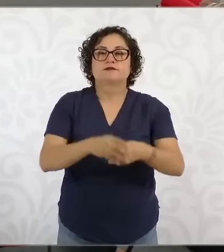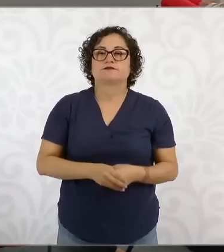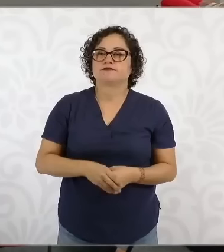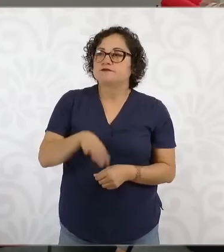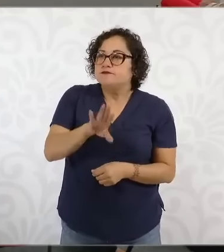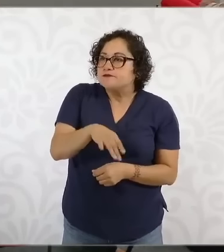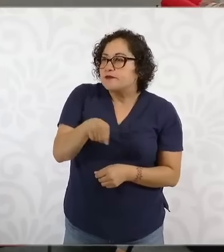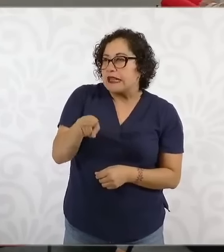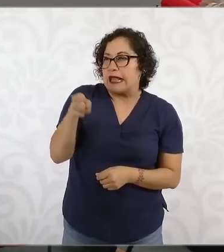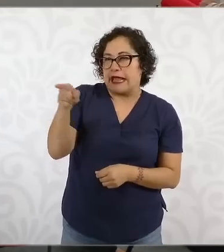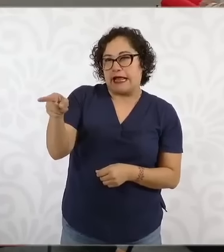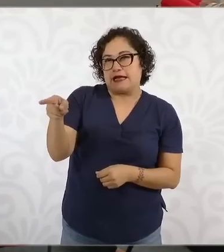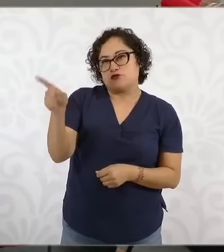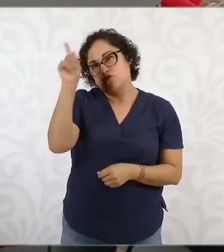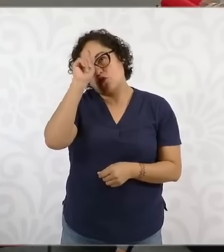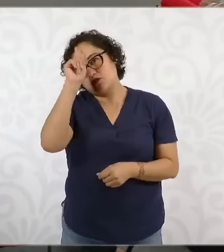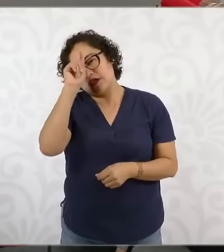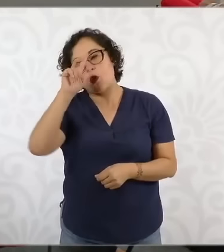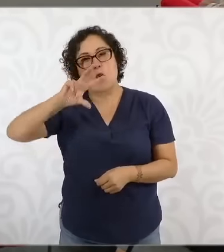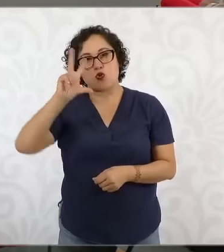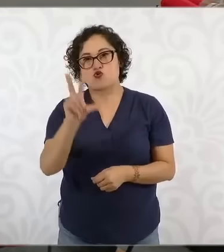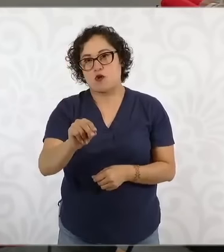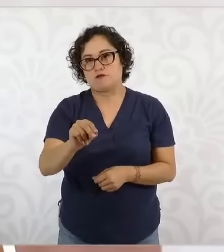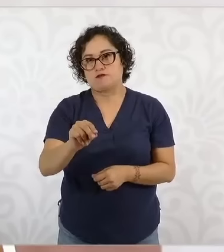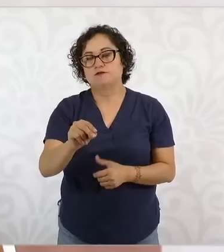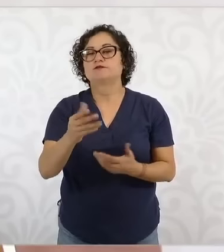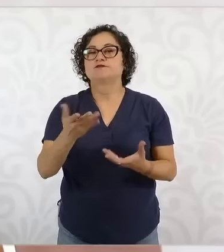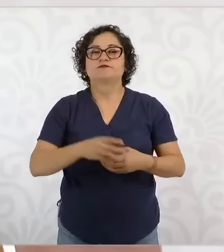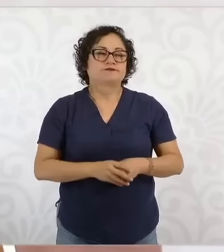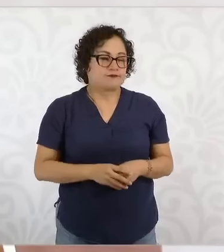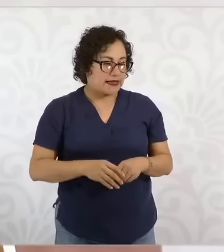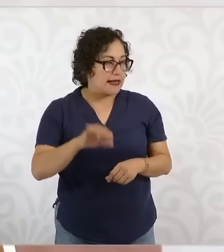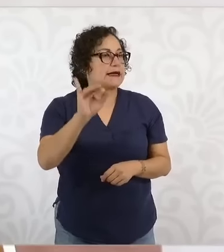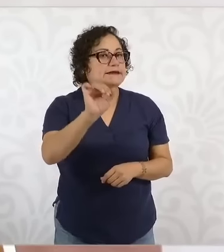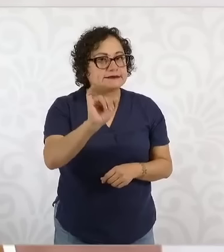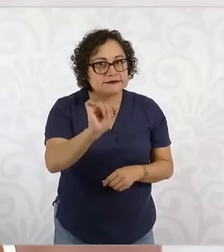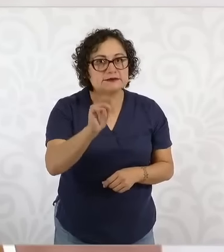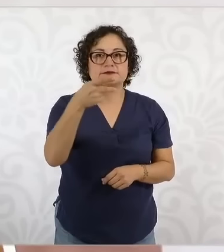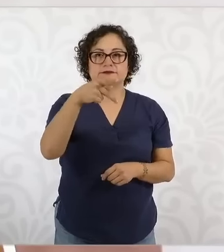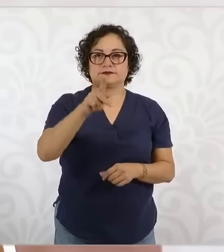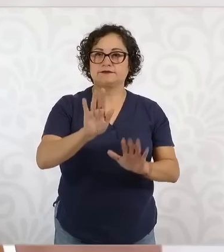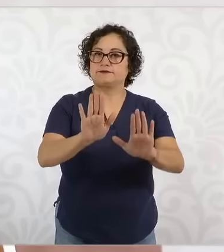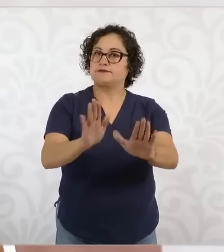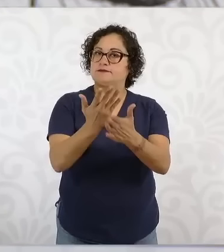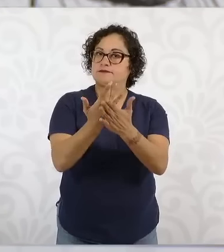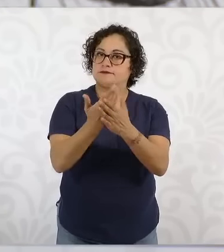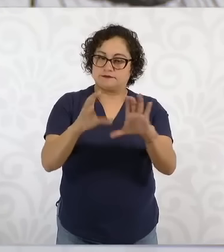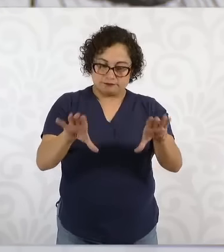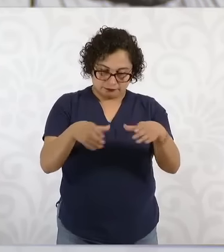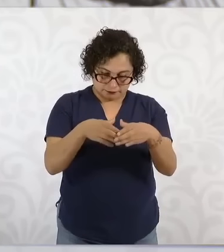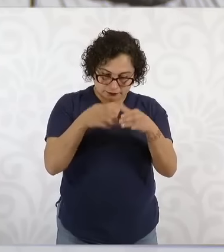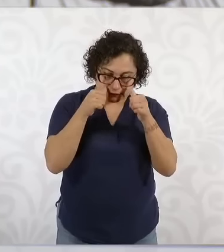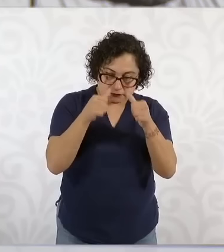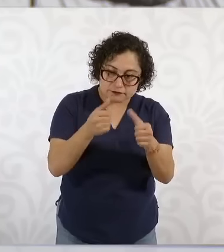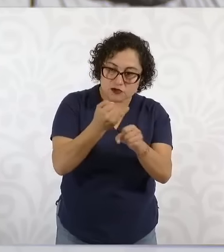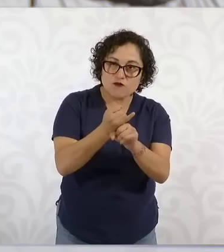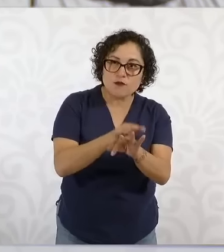aplicarlo. Sí, pero van a vamos a escuchar lo que diga este grupo y sobre eso también